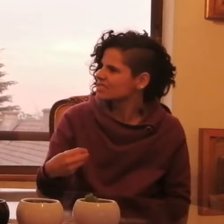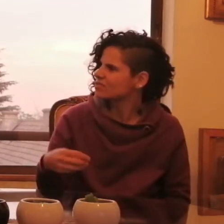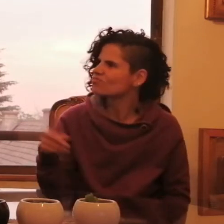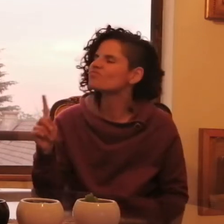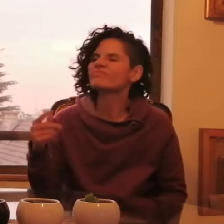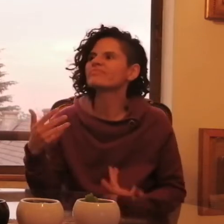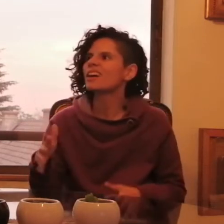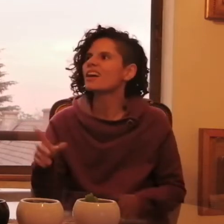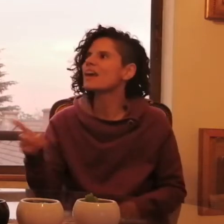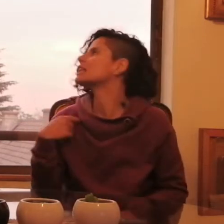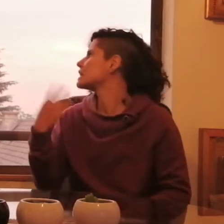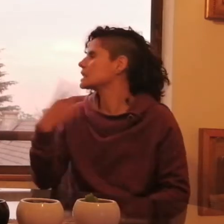Ahí tenía si 3 tenía 3